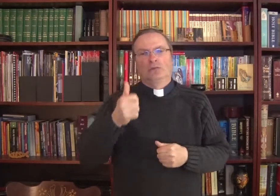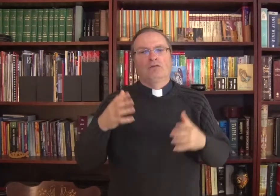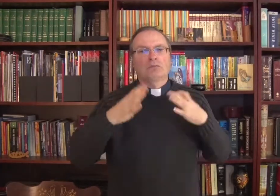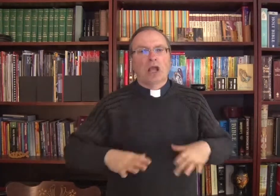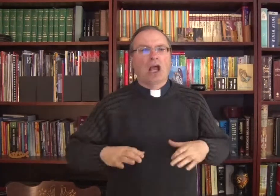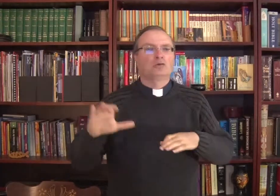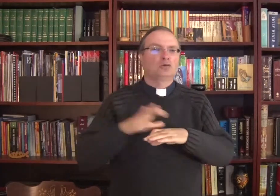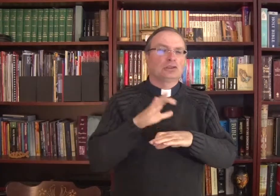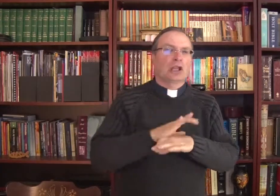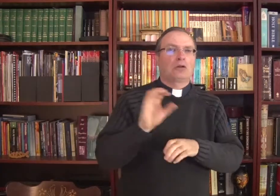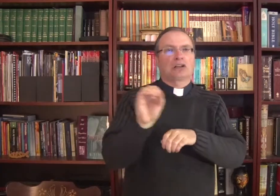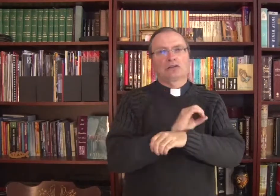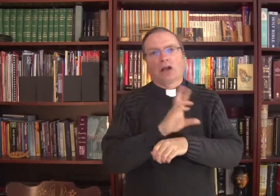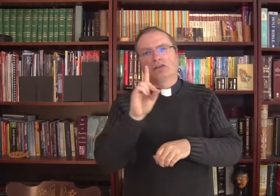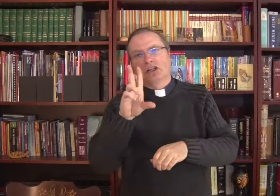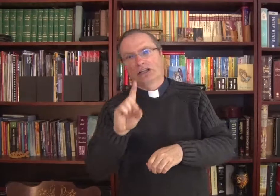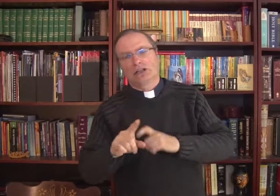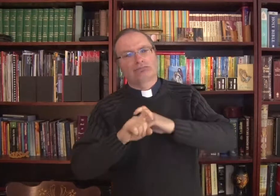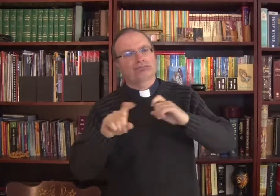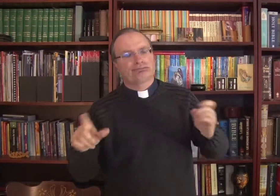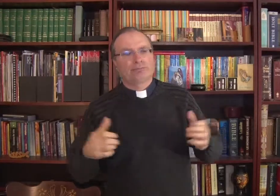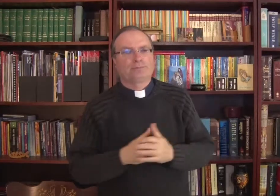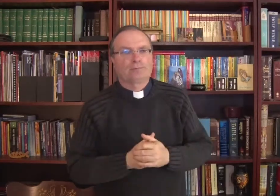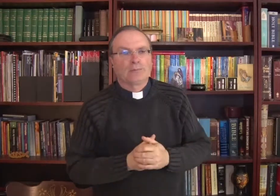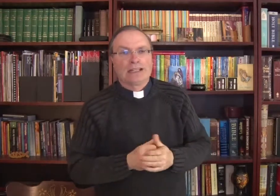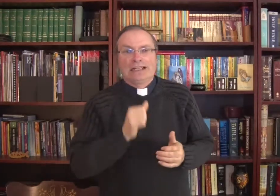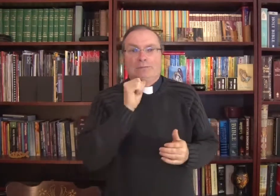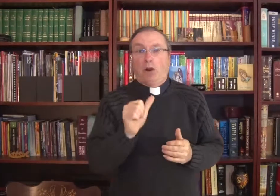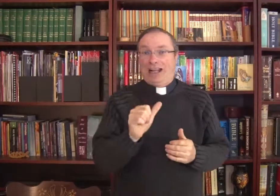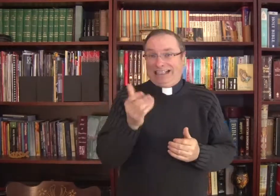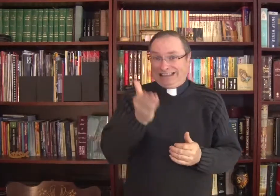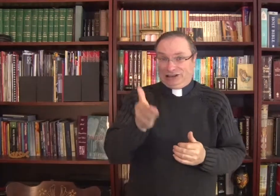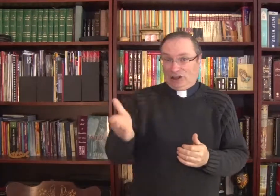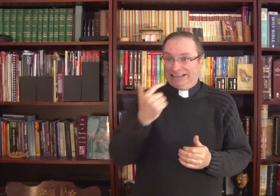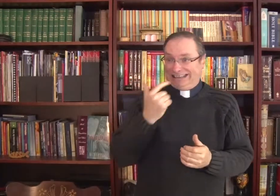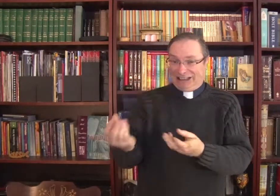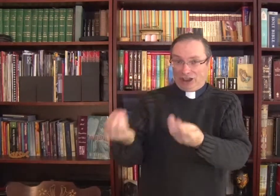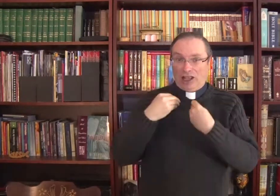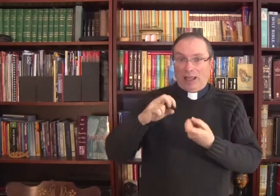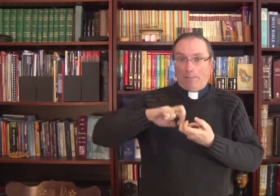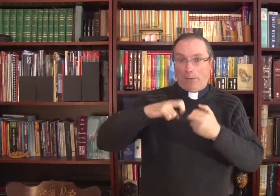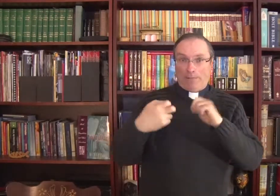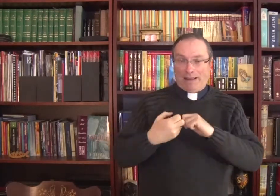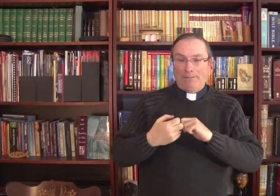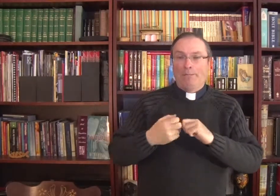vêtements, souliers, ordinateurs, DVD, etc. Ce n’est pas les choses qui donnent problèmes,